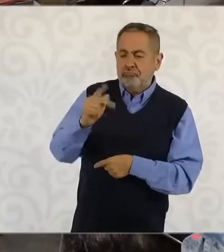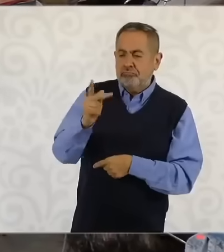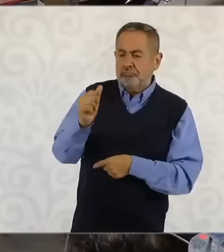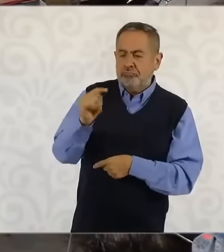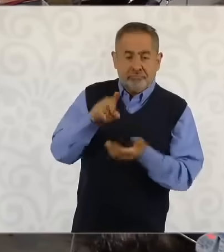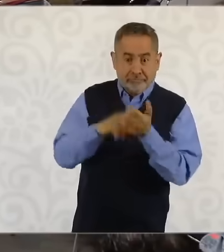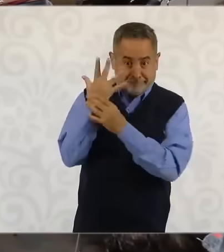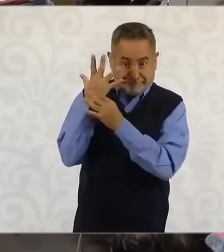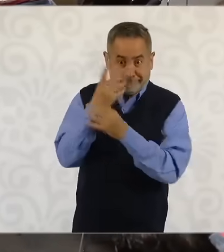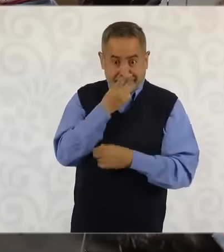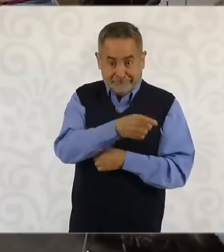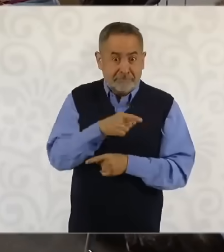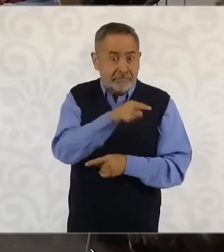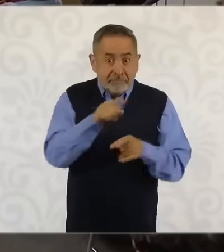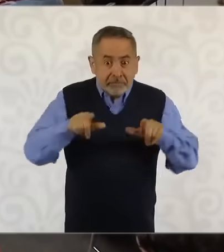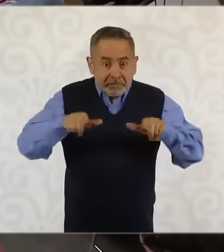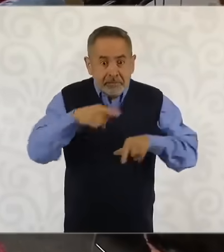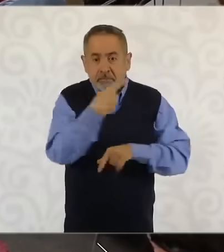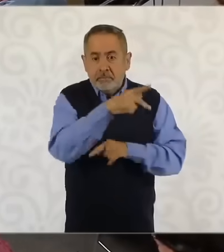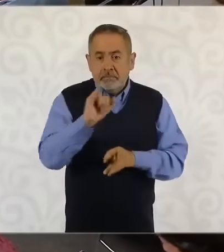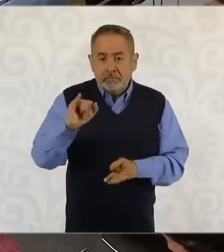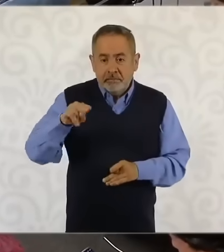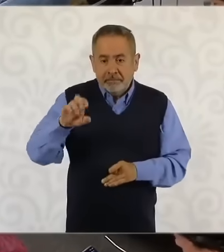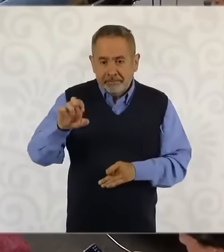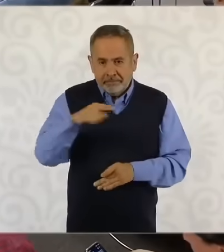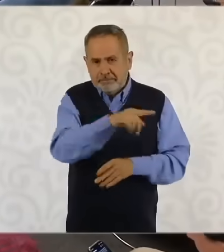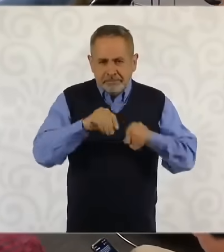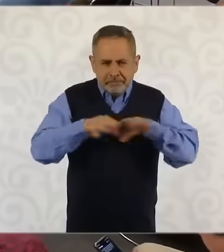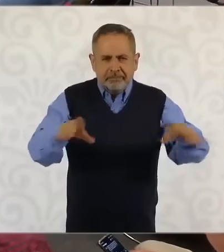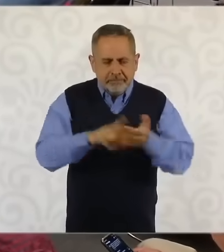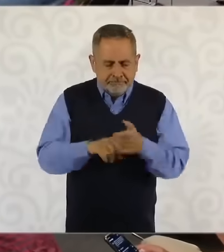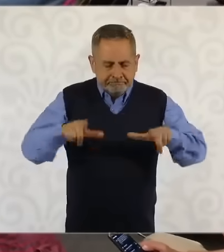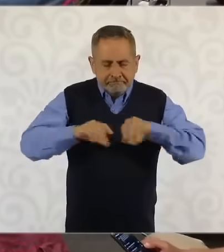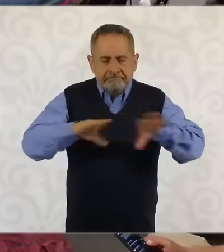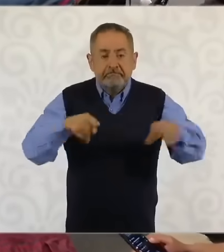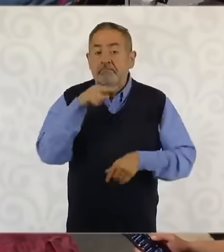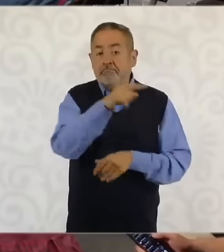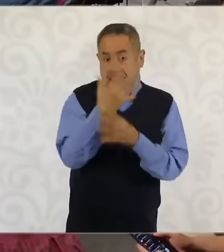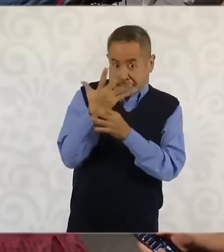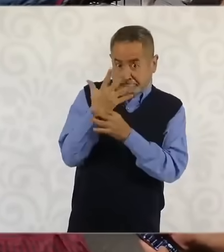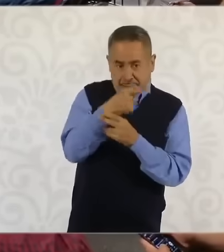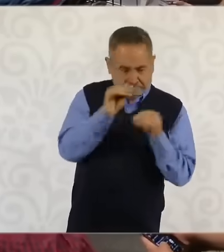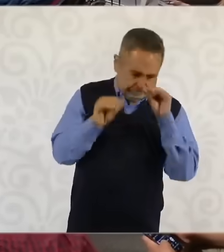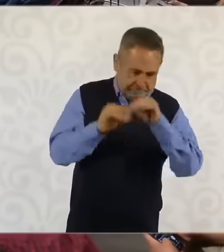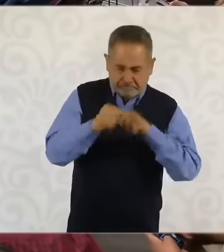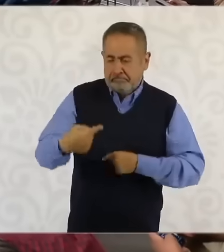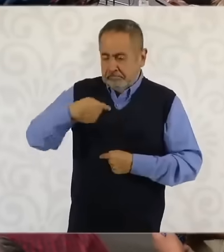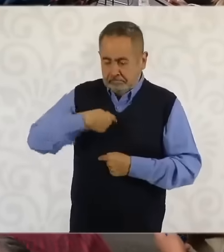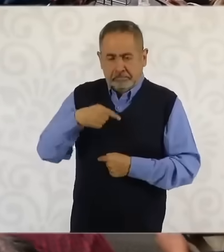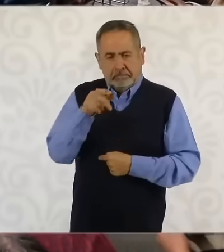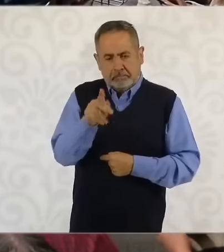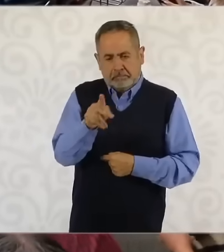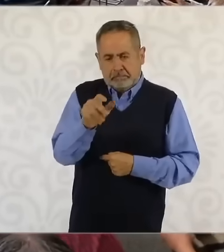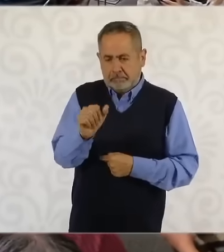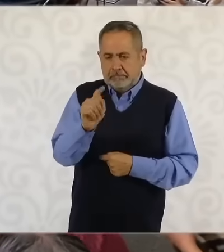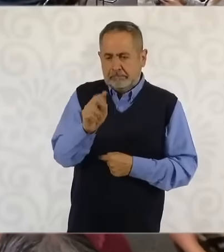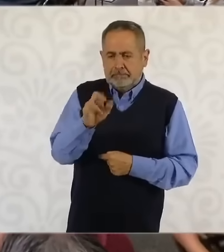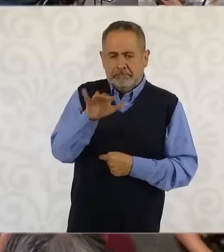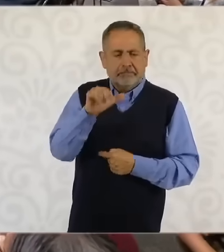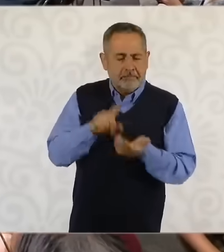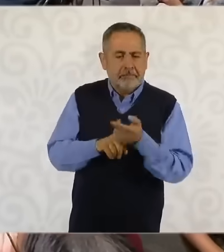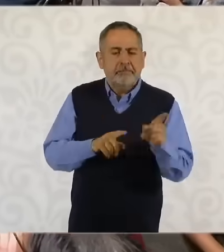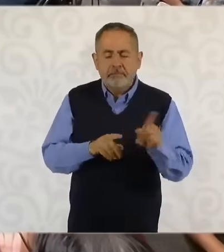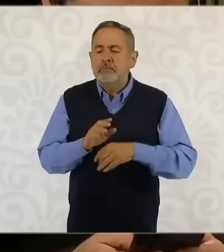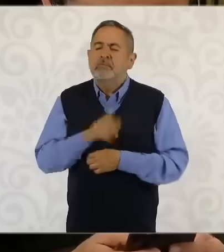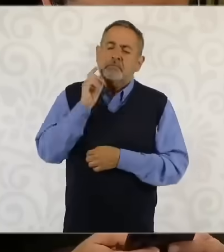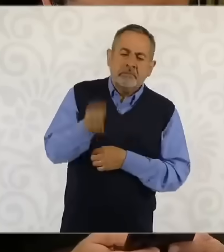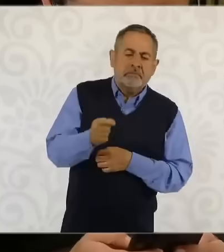ella puso en su en su página en la página del INE de Conóceles ella puso que e el estado de derecho